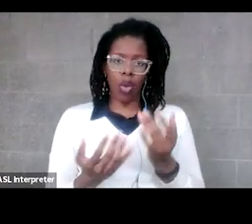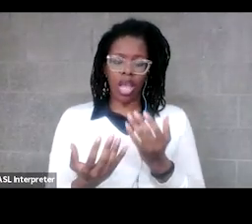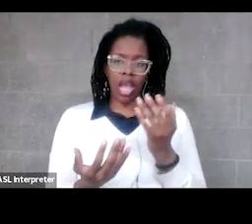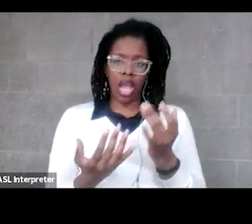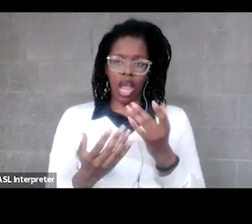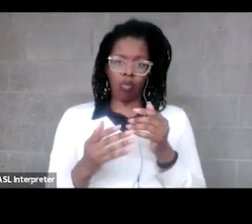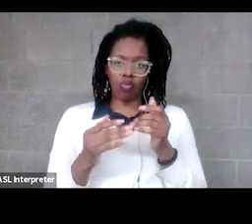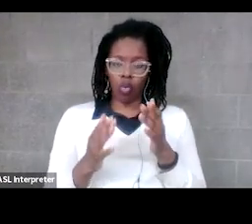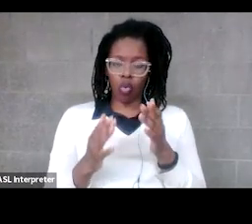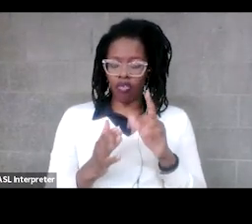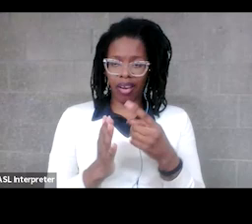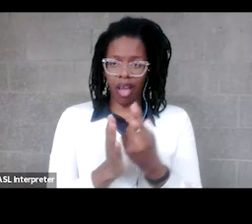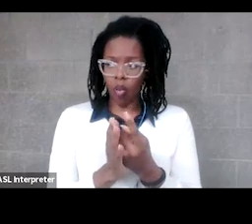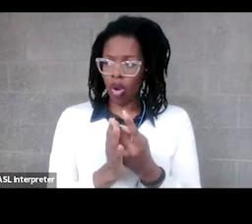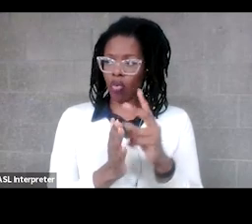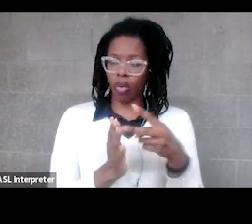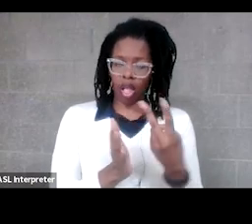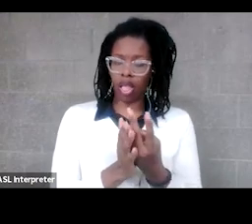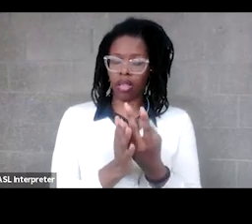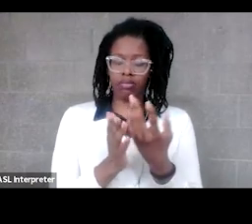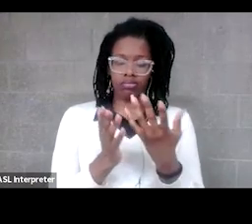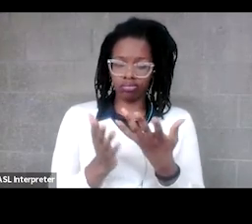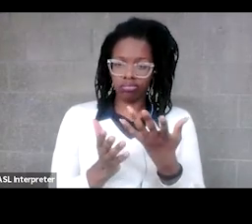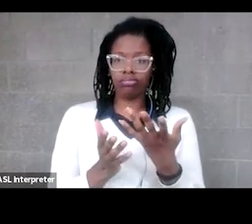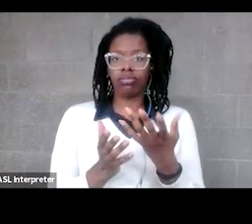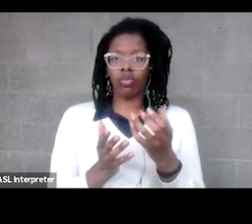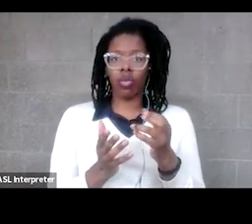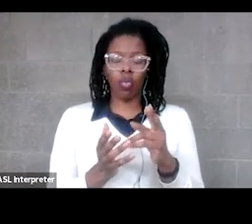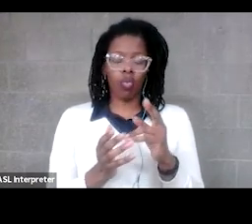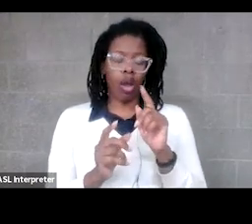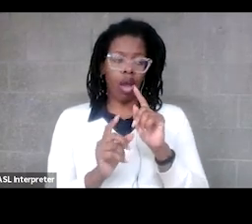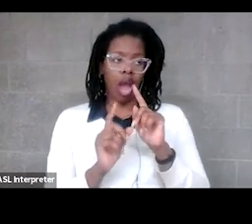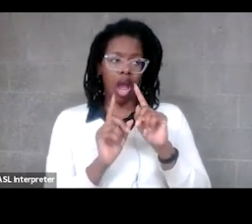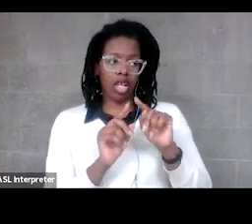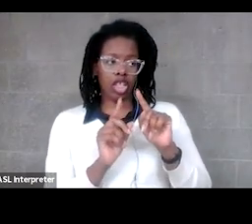durante una hora o más, contestar diferentes preguntas